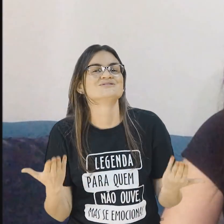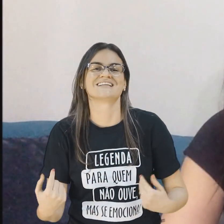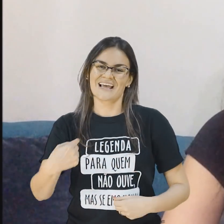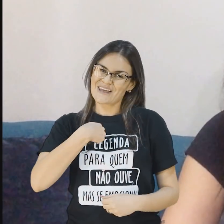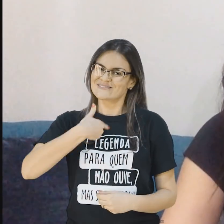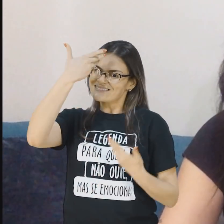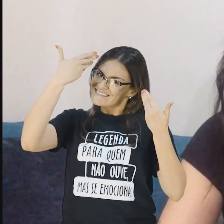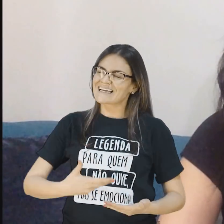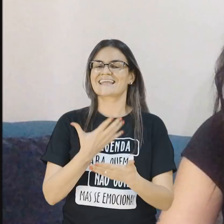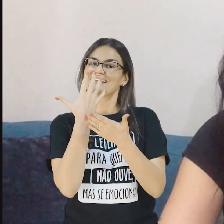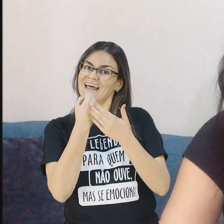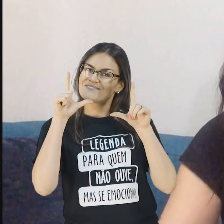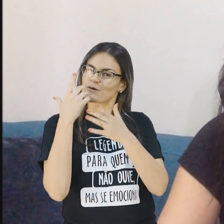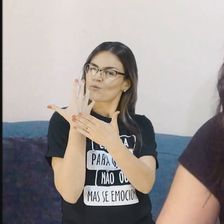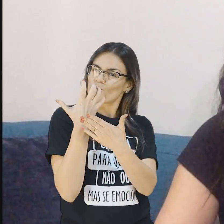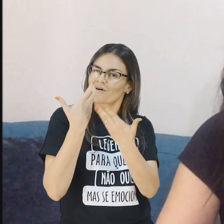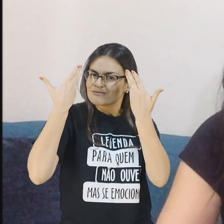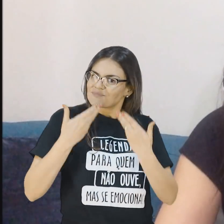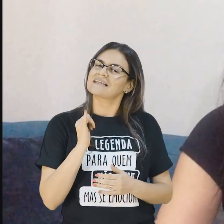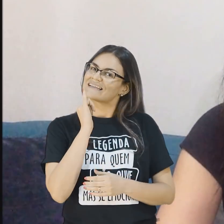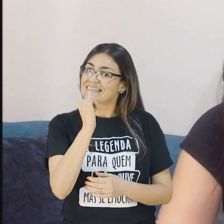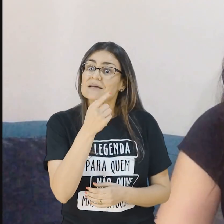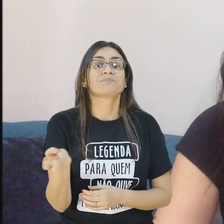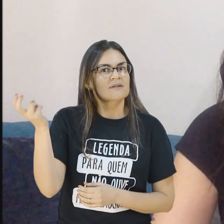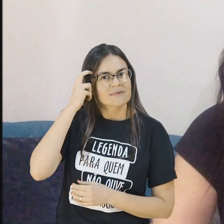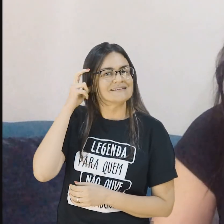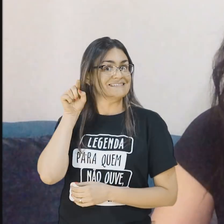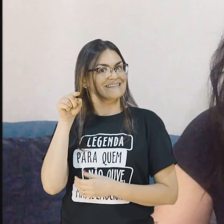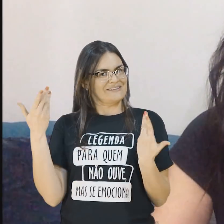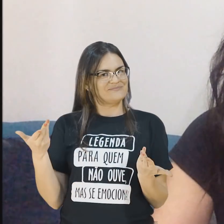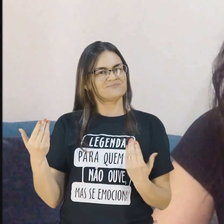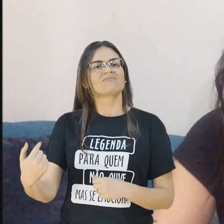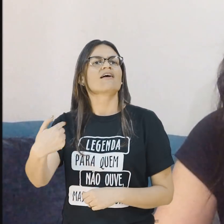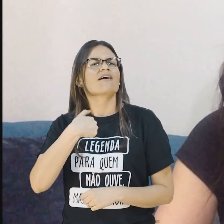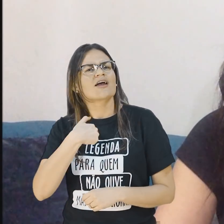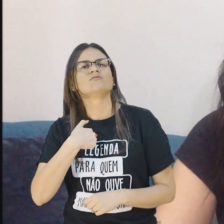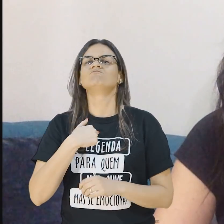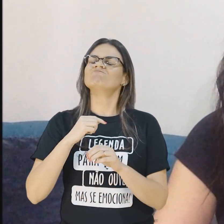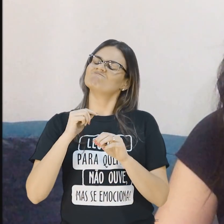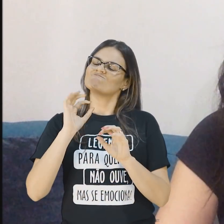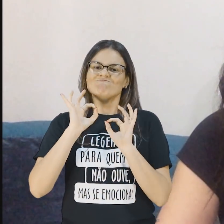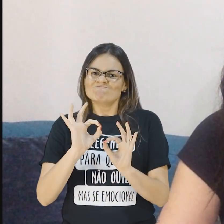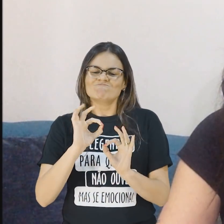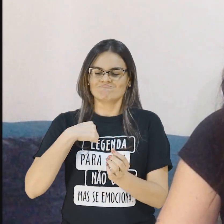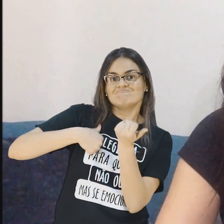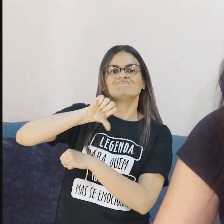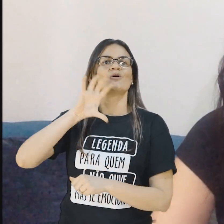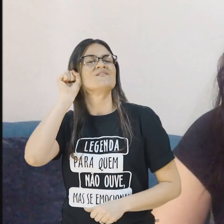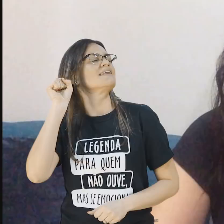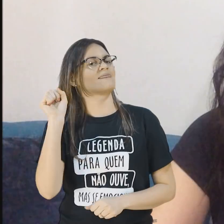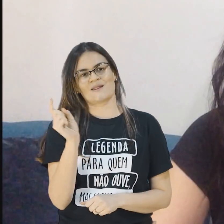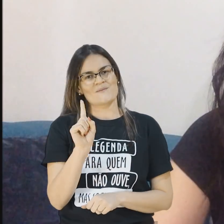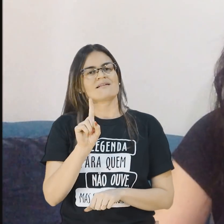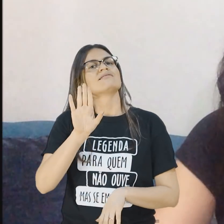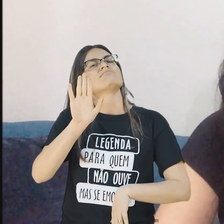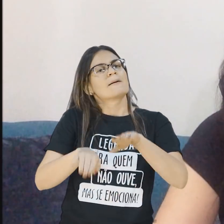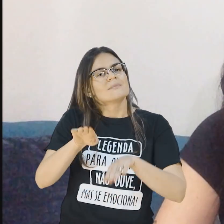o que tá sendo dito 100%. A legenda nos apoia nesse sentido. E por isso eu tô gravando este vídeo